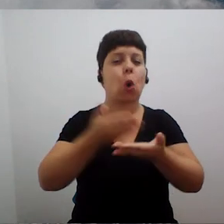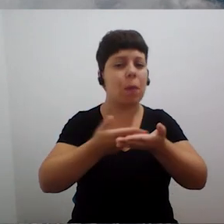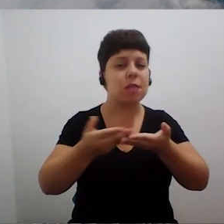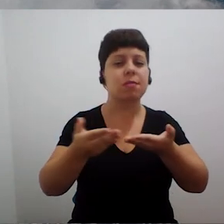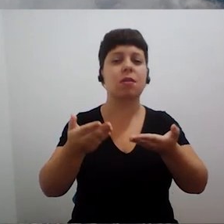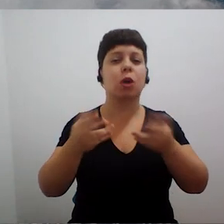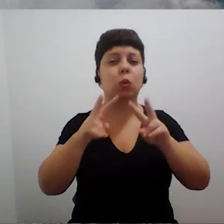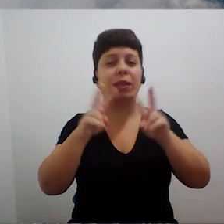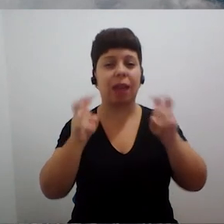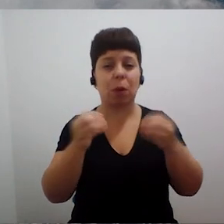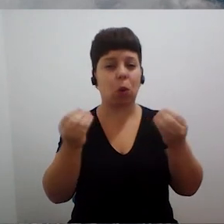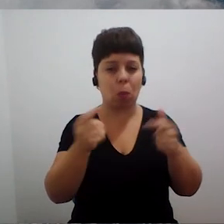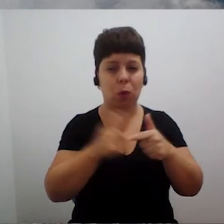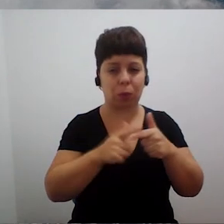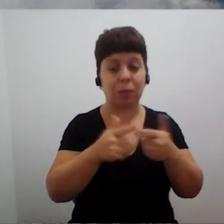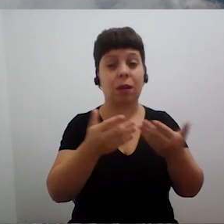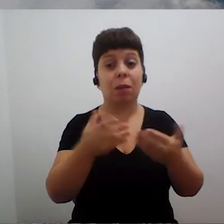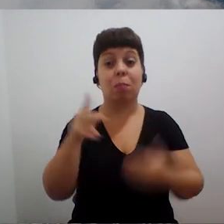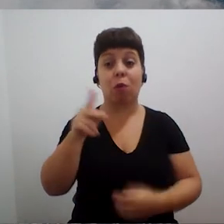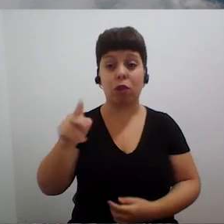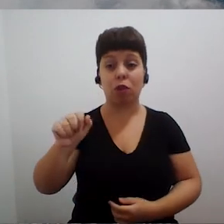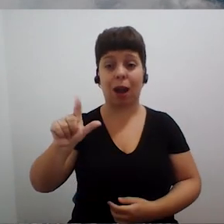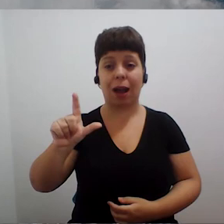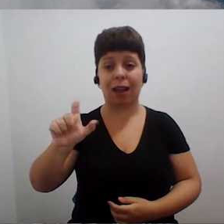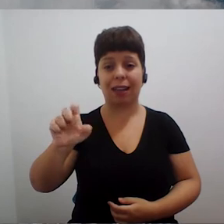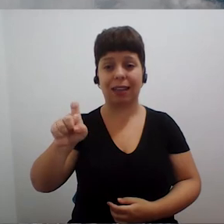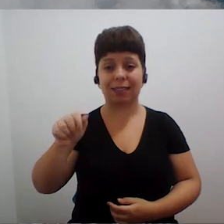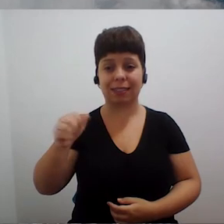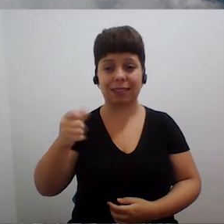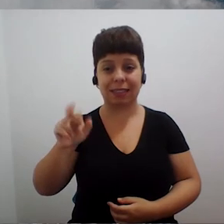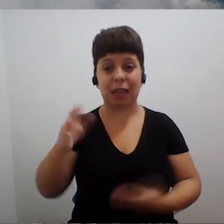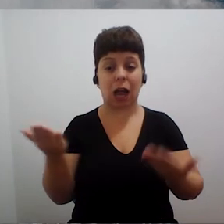Obrigado, Alexander, por possibilitar-me agora expressar um pouquinho